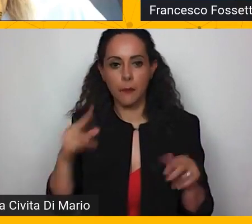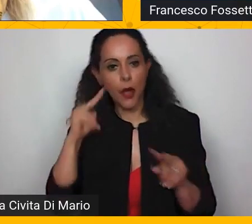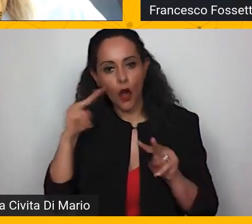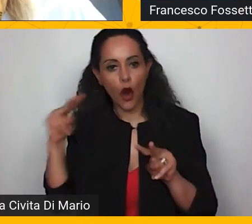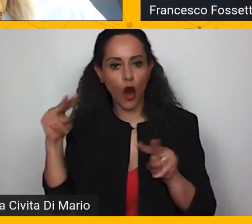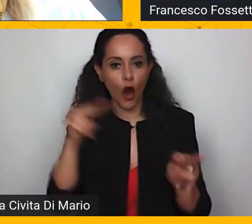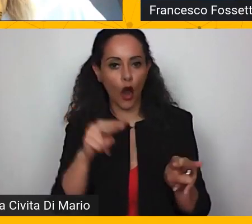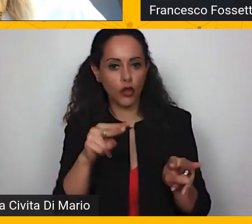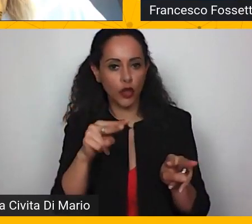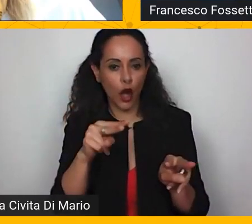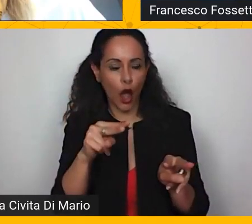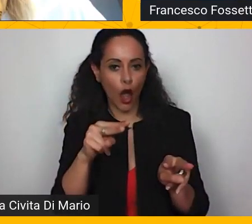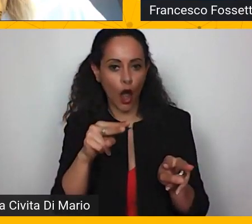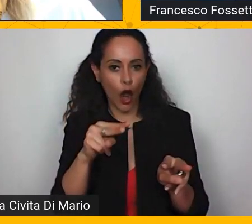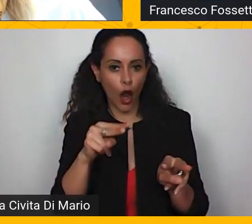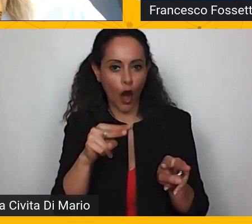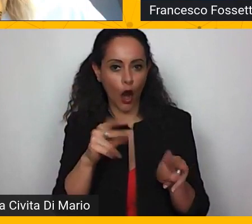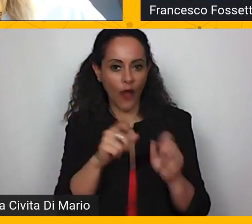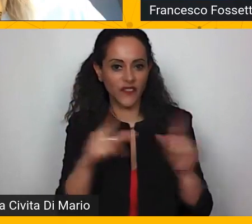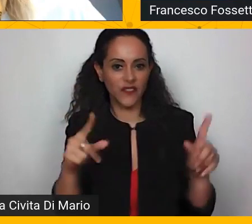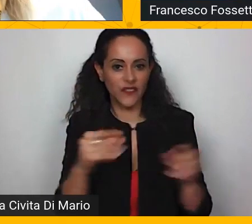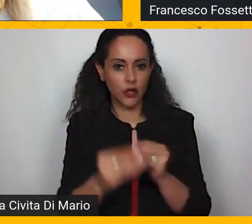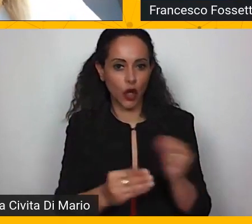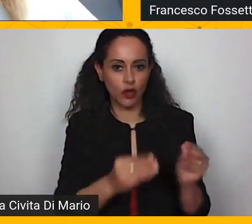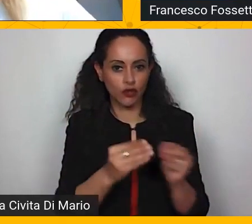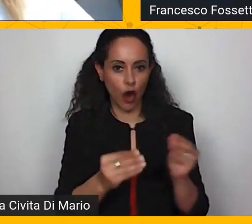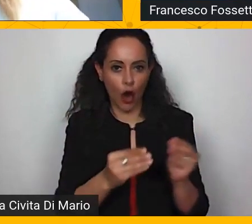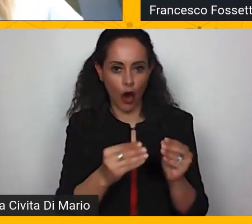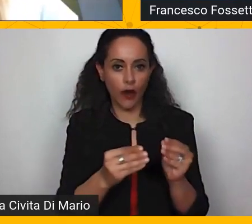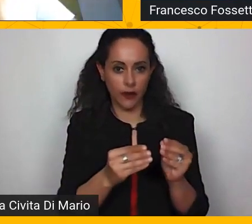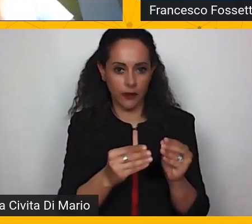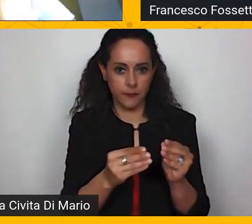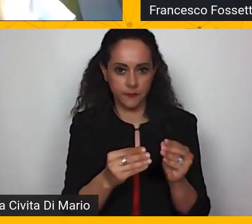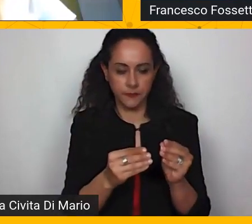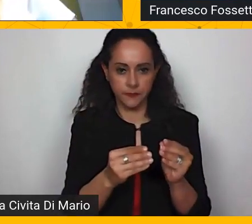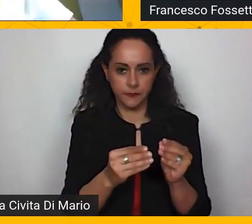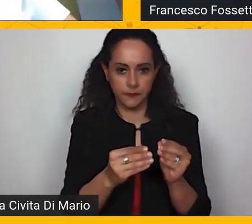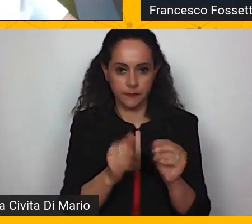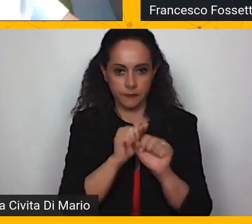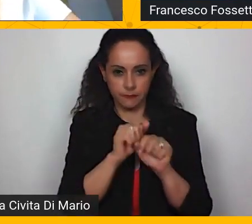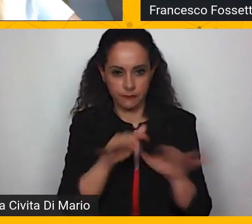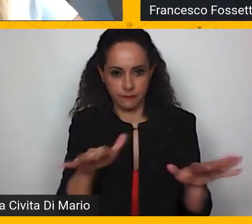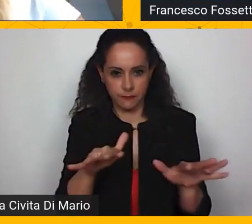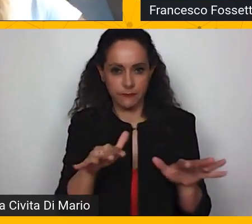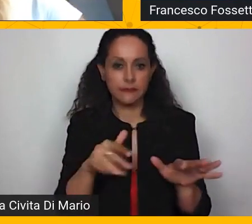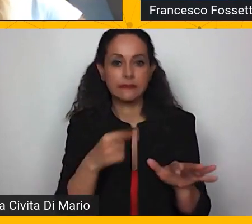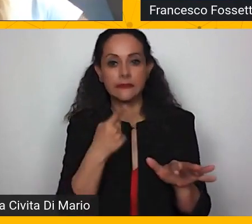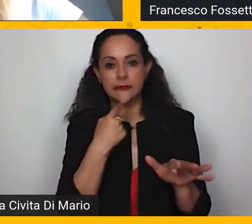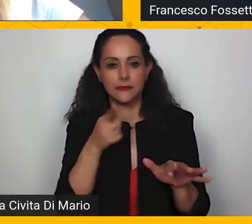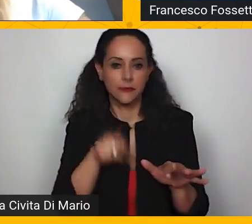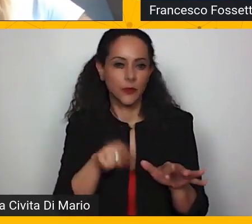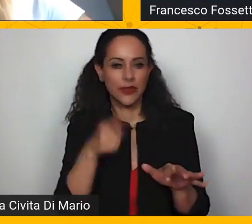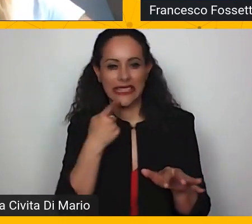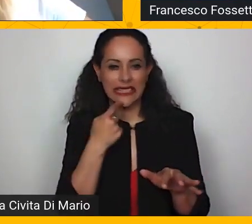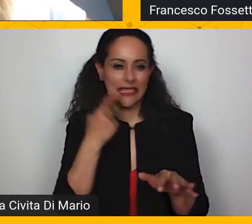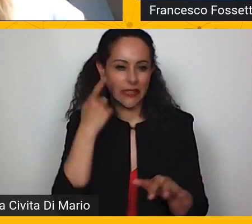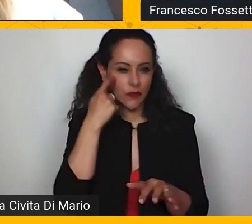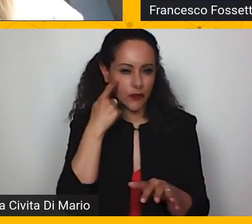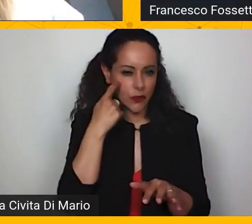controllo su quelli che sono magari invece di un po' più diffusi e anche quelli un po'